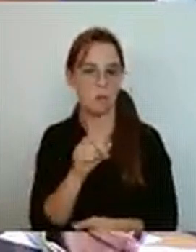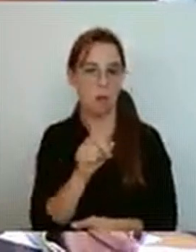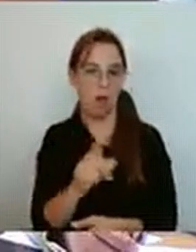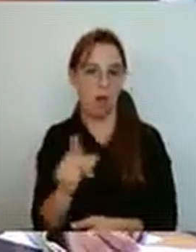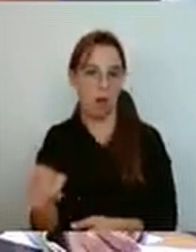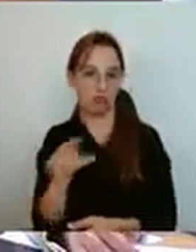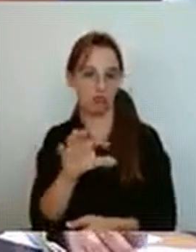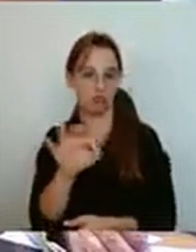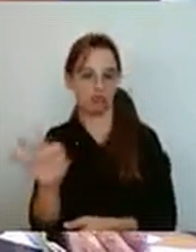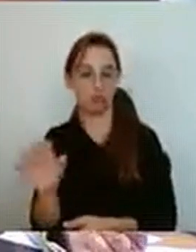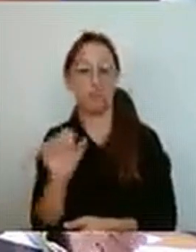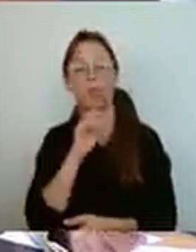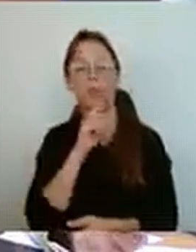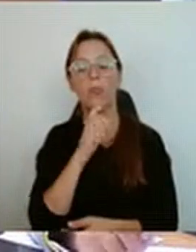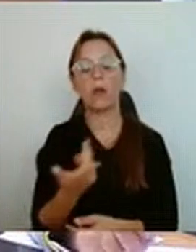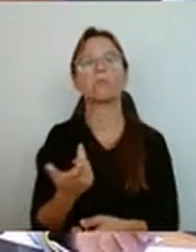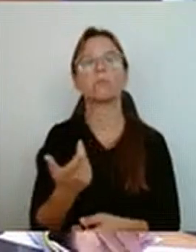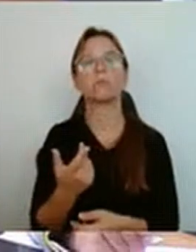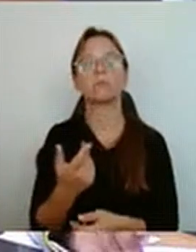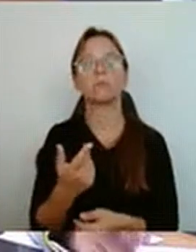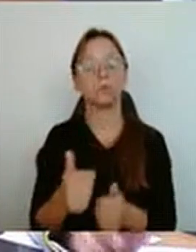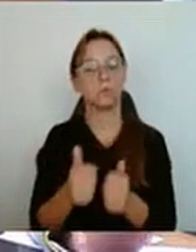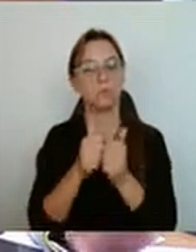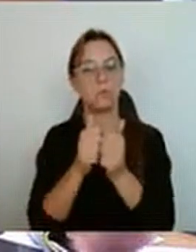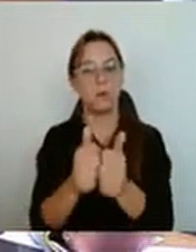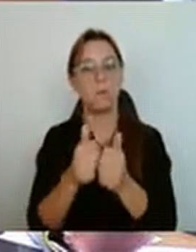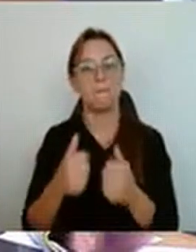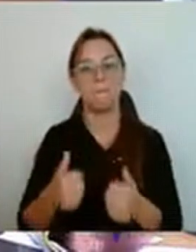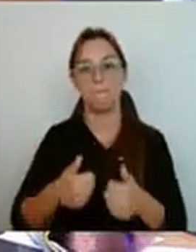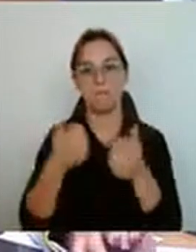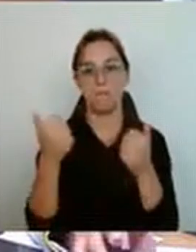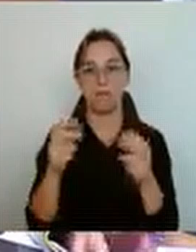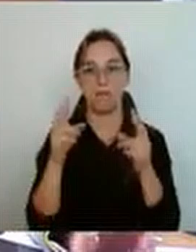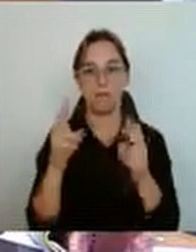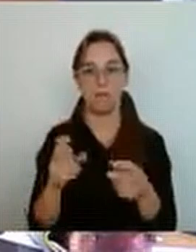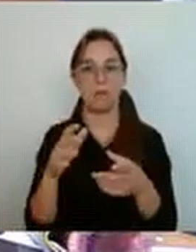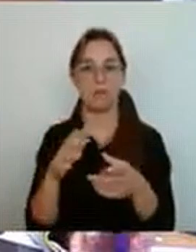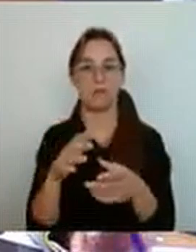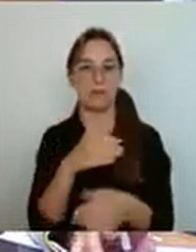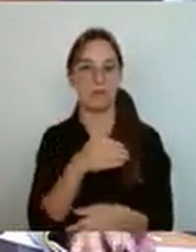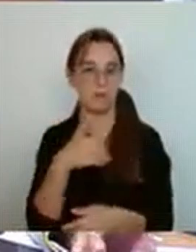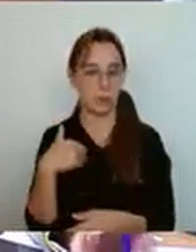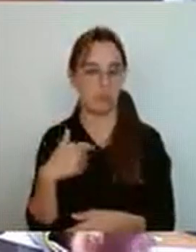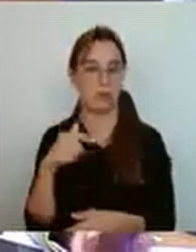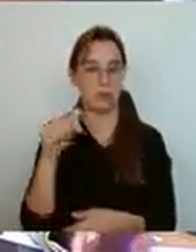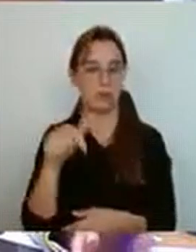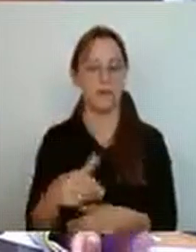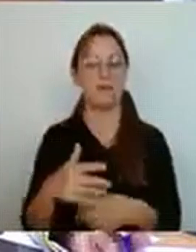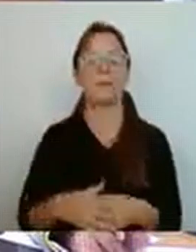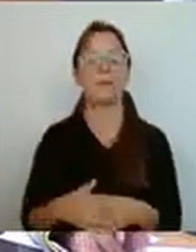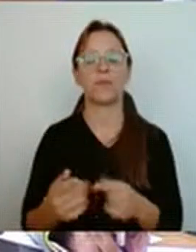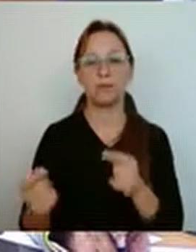melhor ser possível acompanhar estas questões de Saúde no Município. Durante a